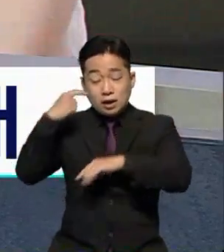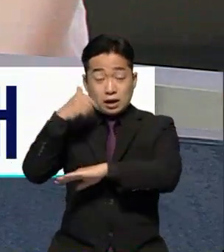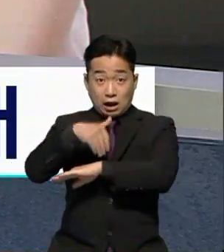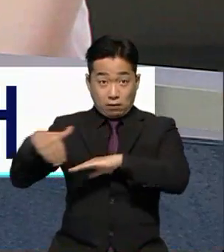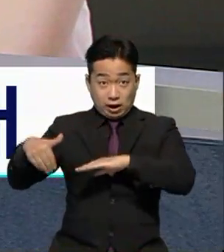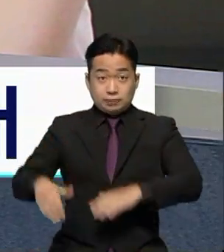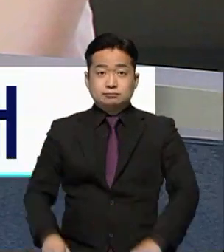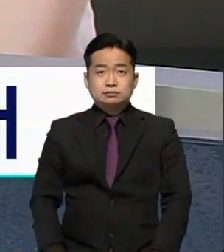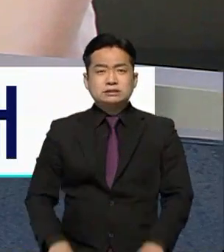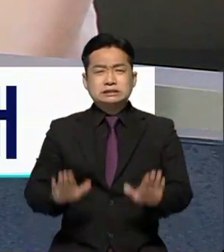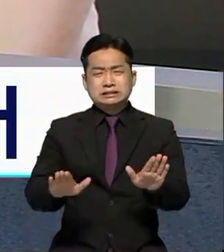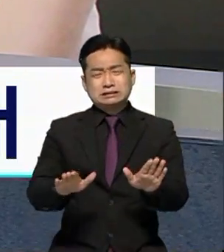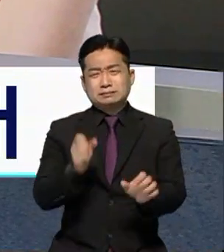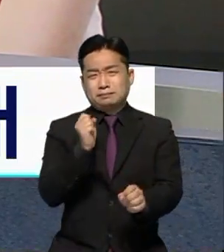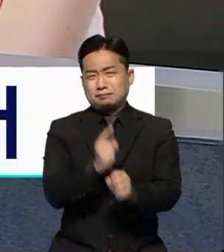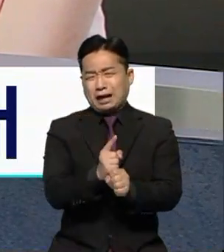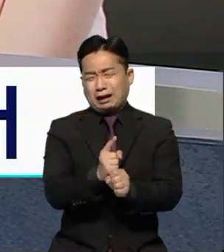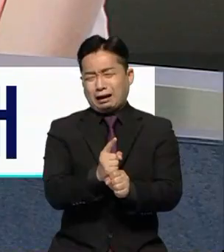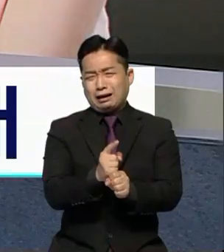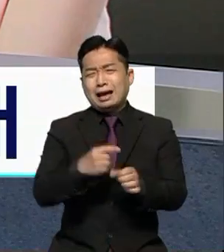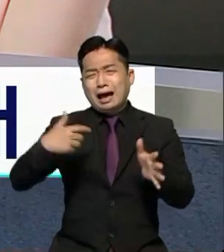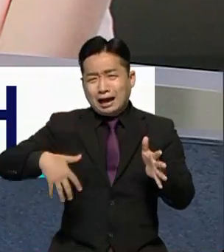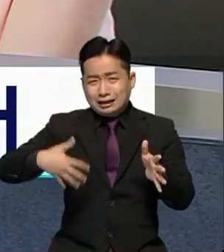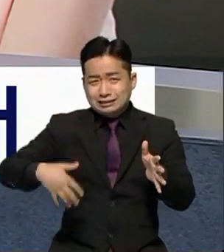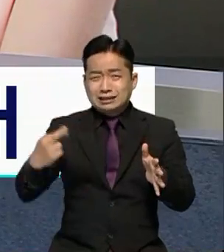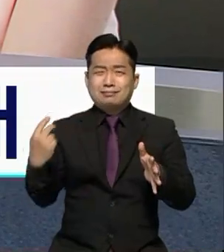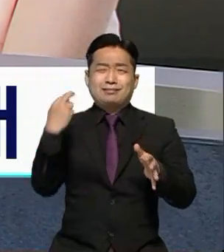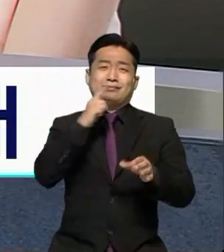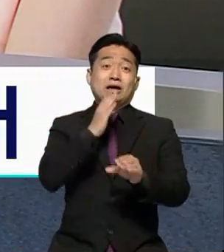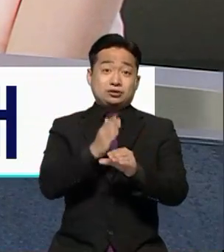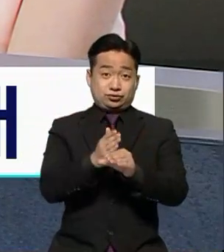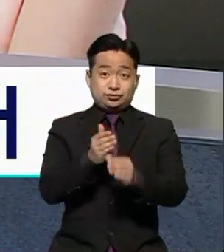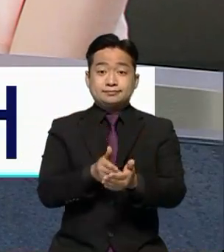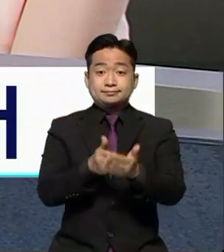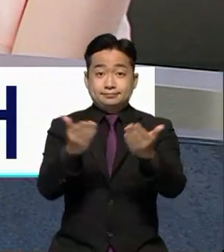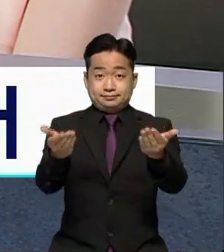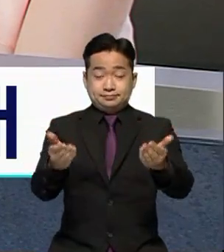아직은 그럴 때가 아니라는 지적도 나오고 있습니다. 김정우 기자가 보도합니다.